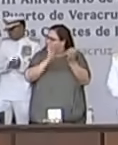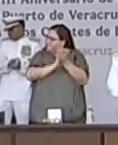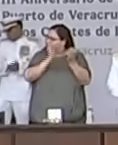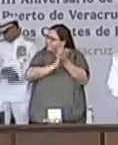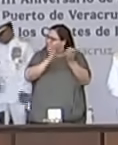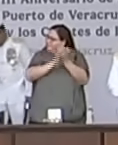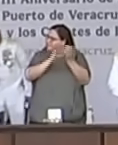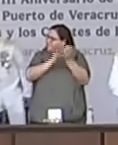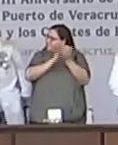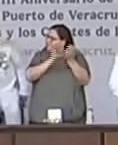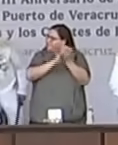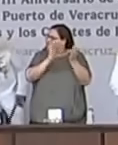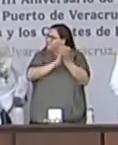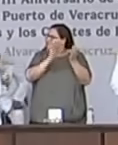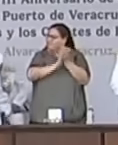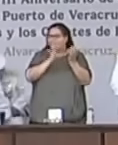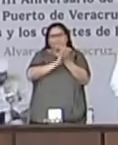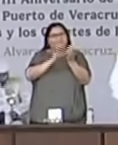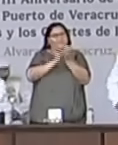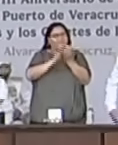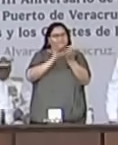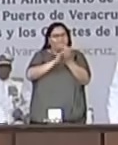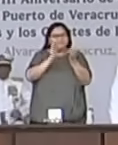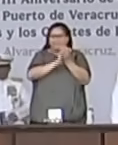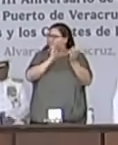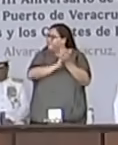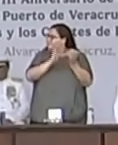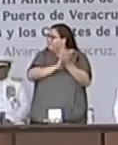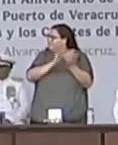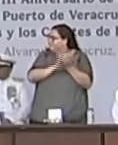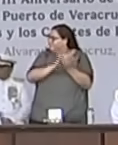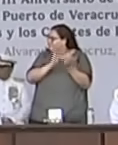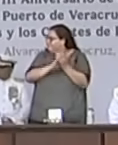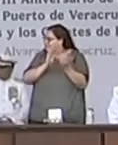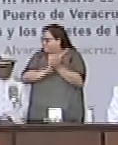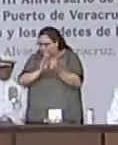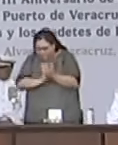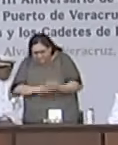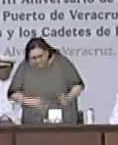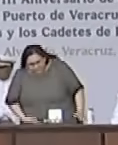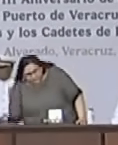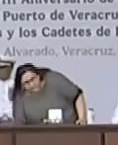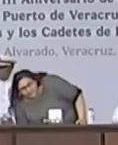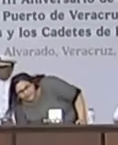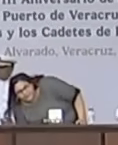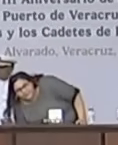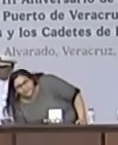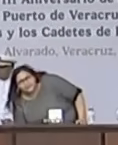[Aplausos]